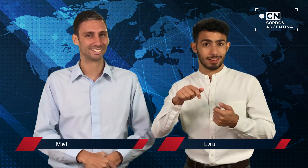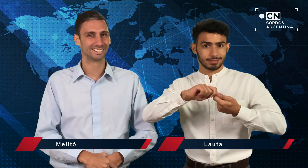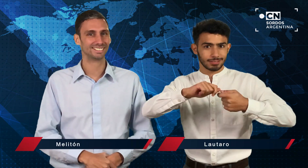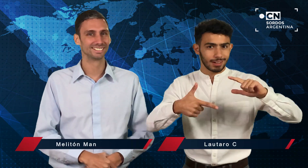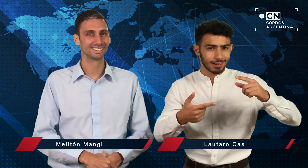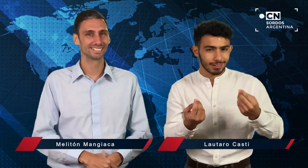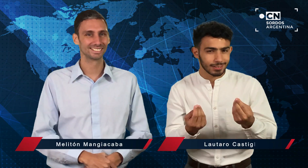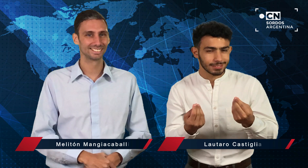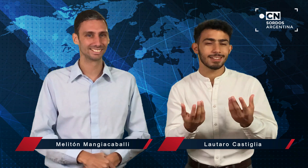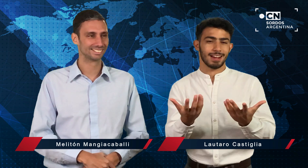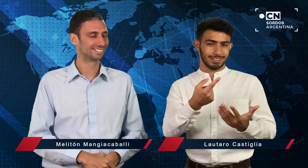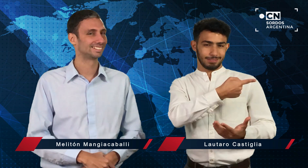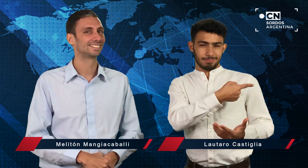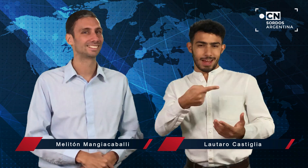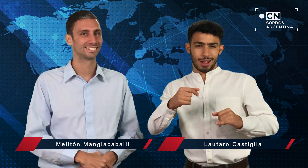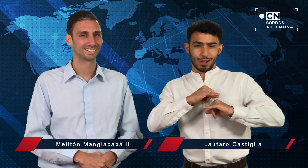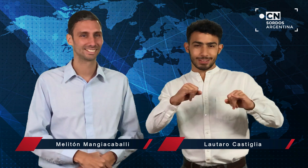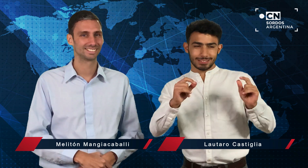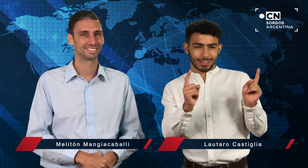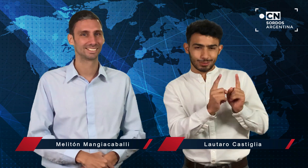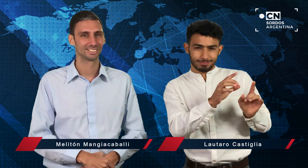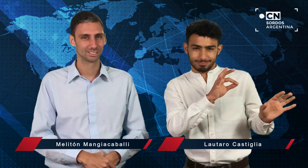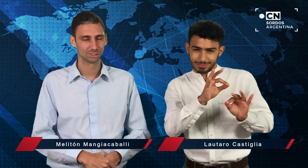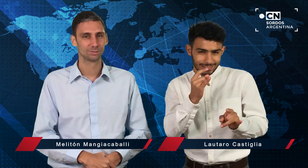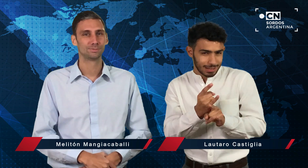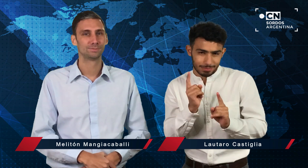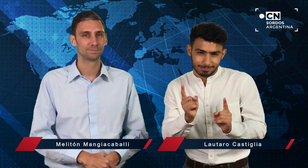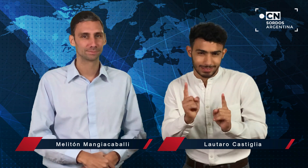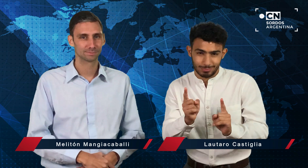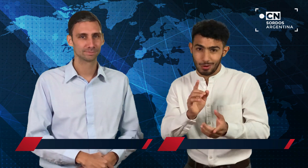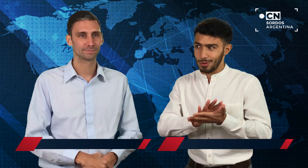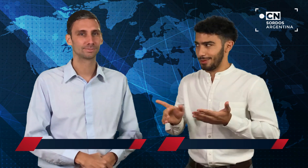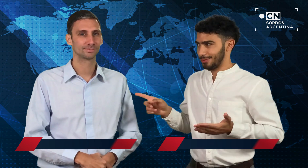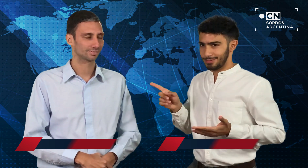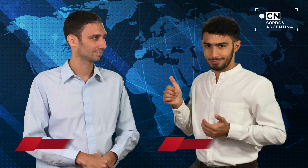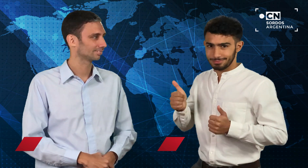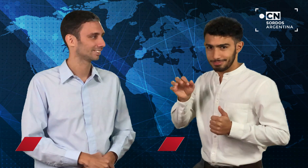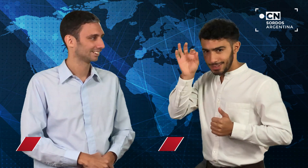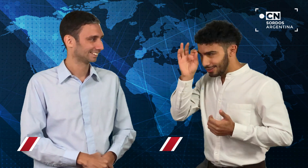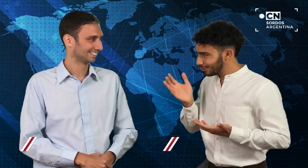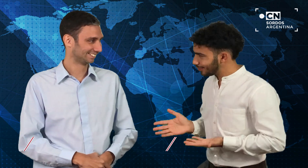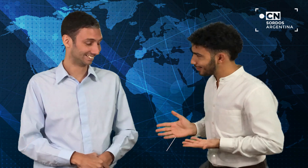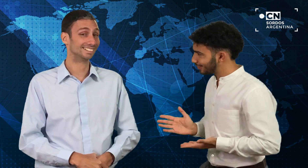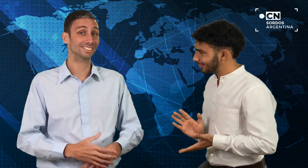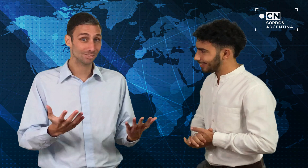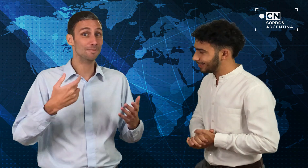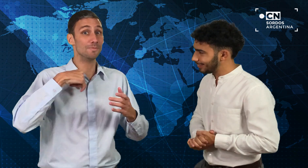"CN Sordos" es el primer noticiero de Argentina conducido por personas sordas en Lengua de señas. Hoy le damos la bienvenida a Melitón.